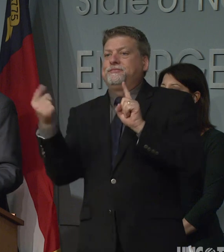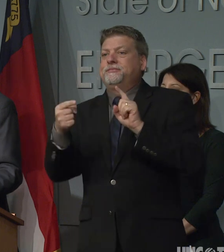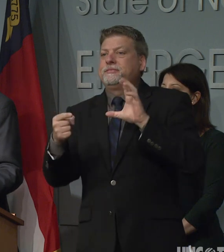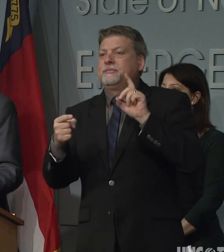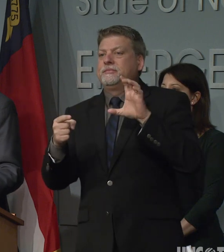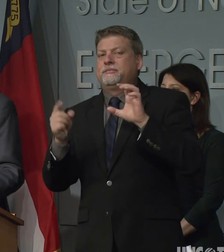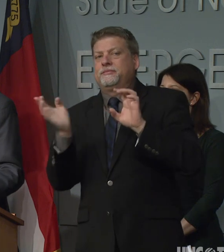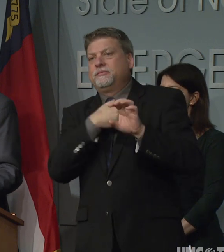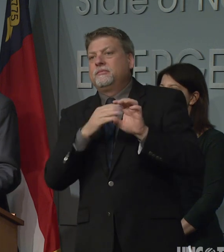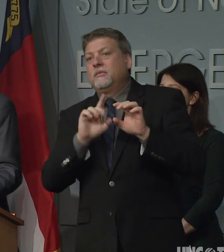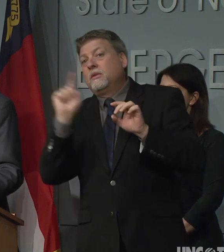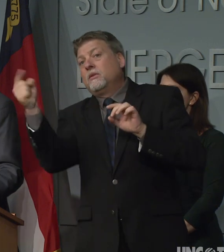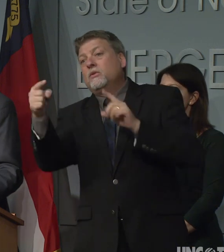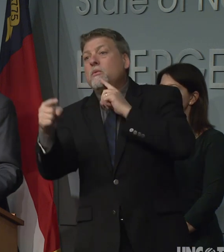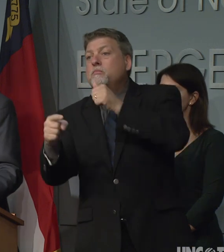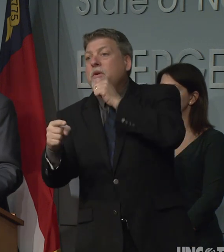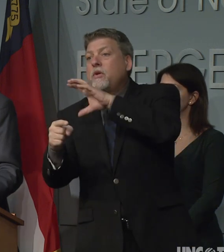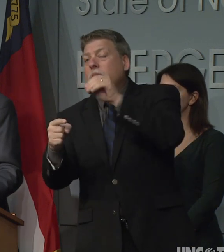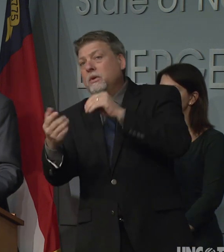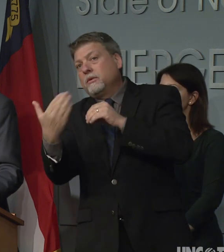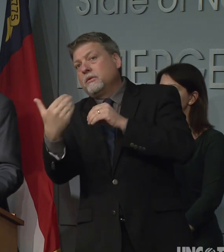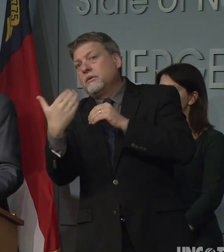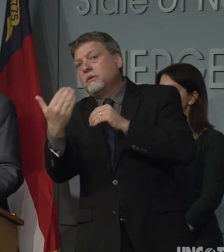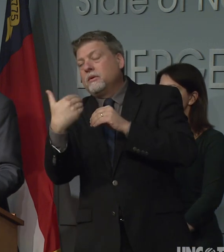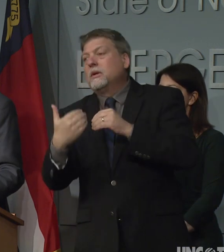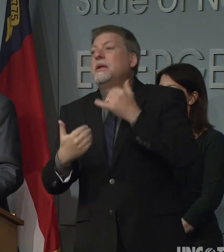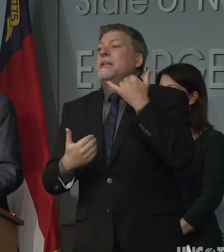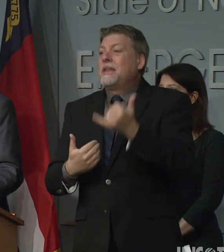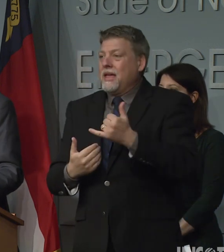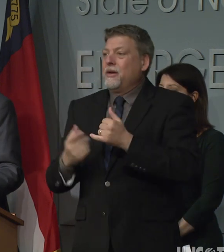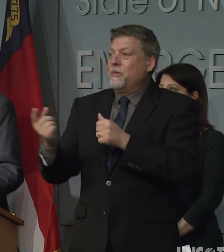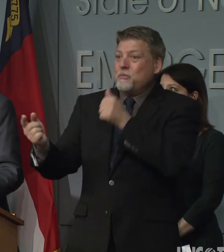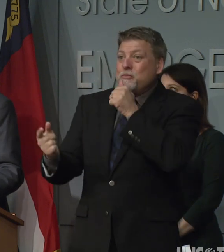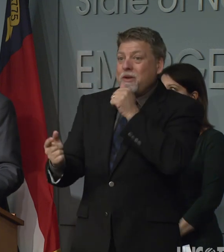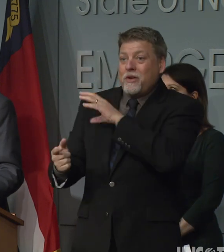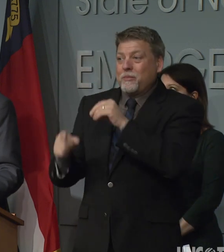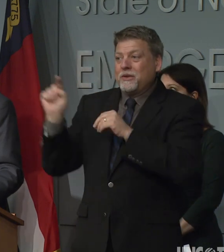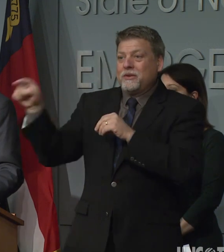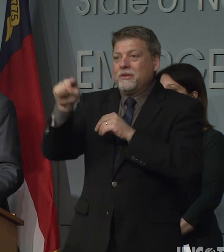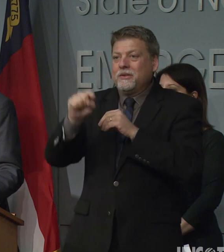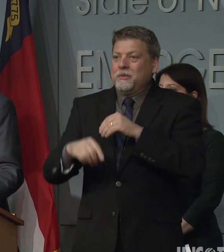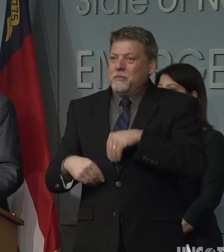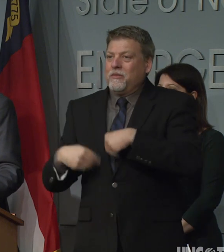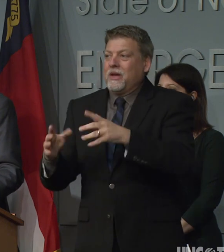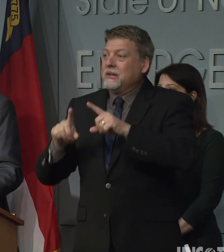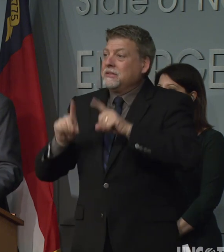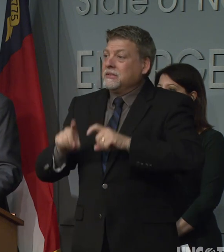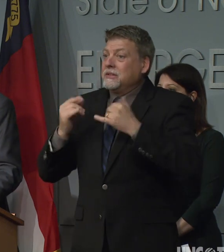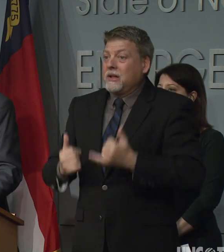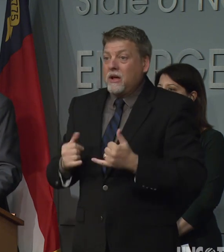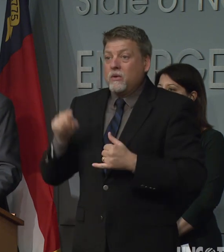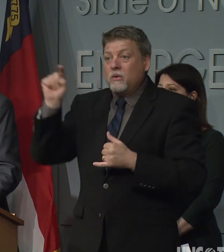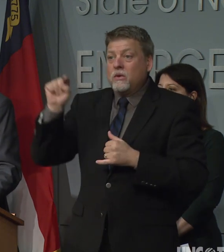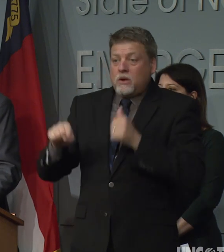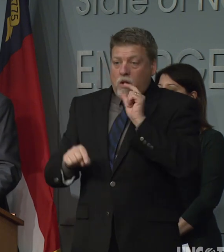Organización y contrataron a contratistas privados y ahora ya tenemos más personas en línea que están ofreciendo